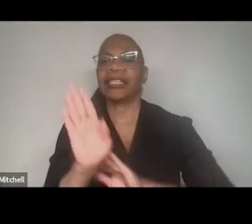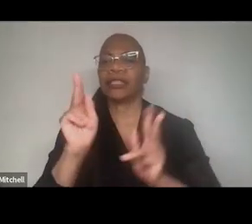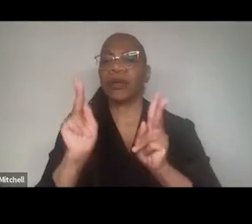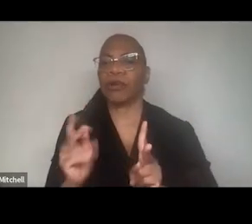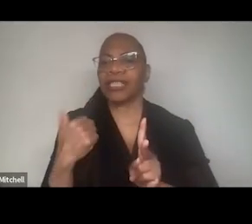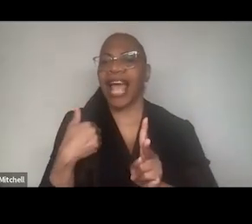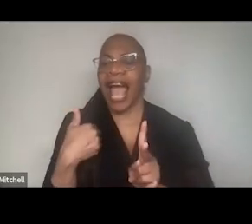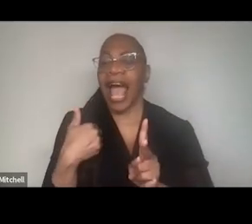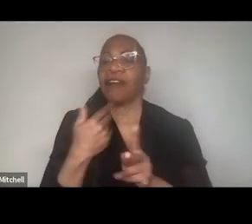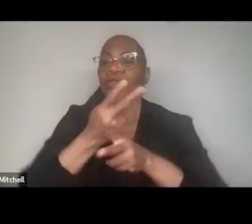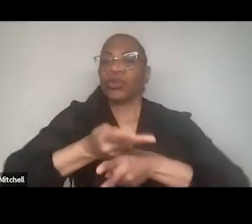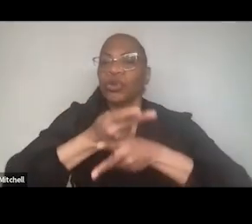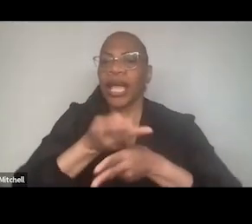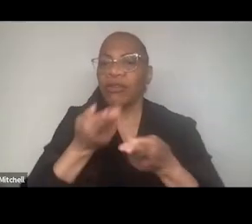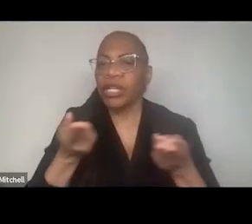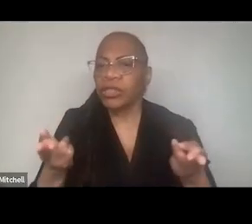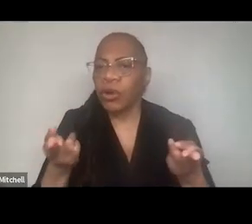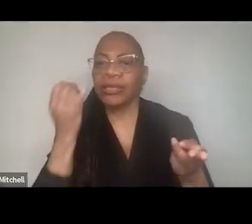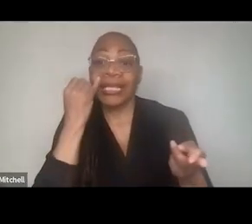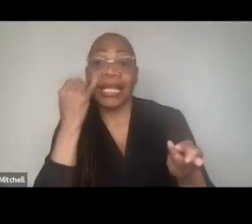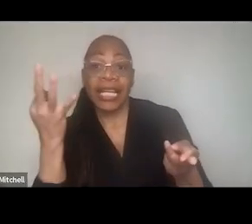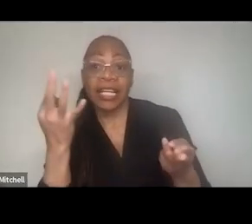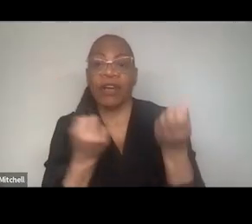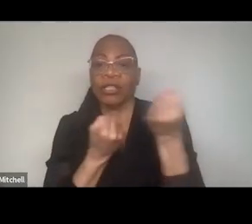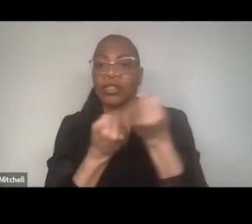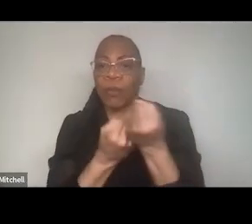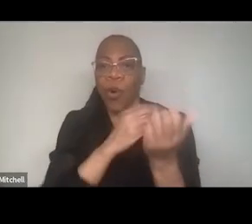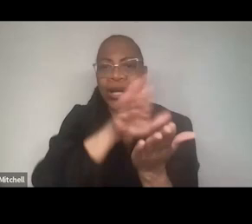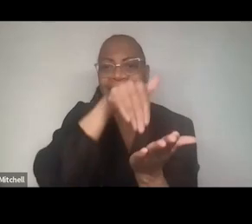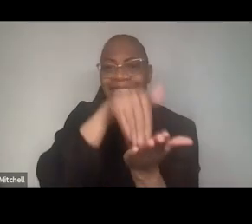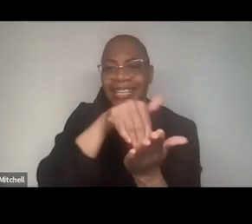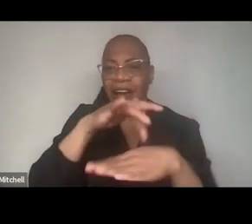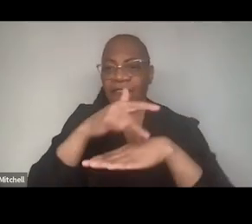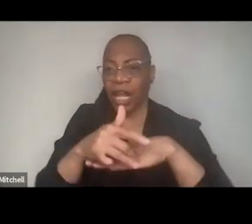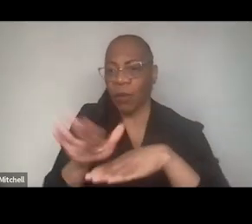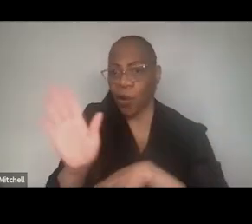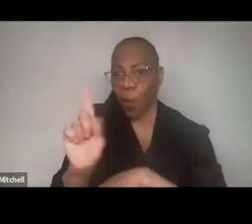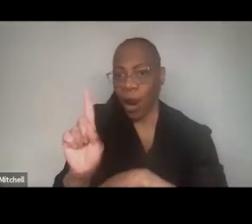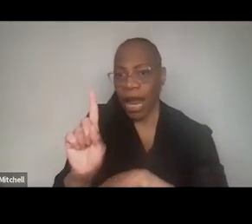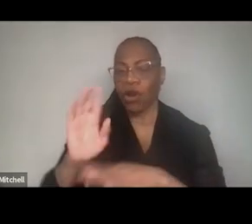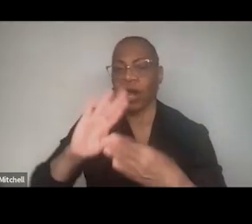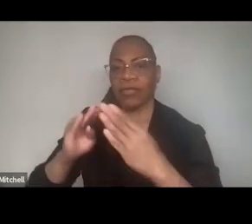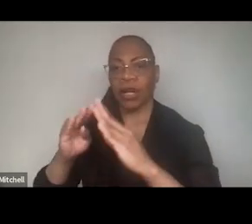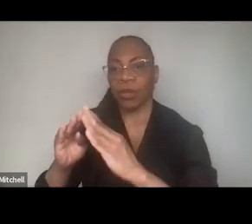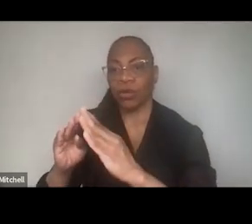recursos y apoyos que están disponibles en su comunidad, ya sea basado en la localidad